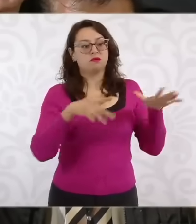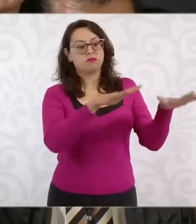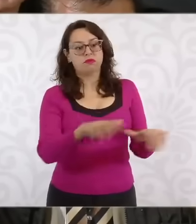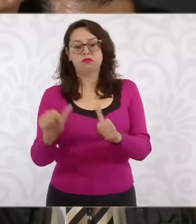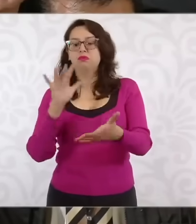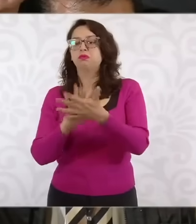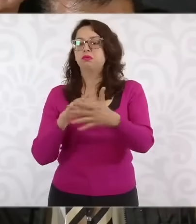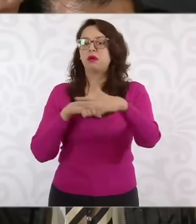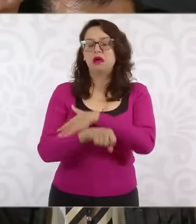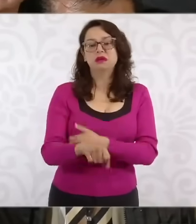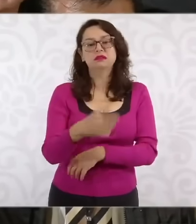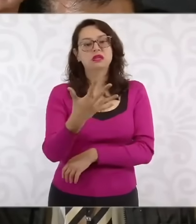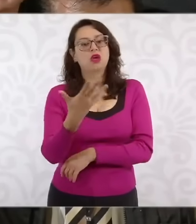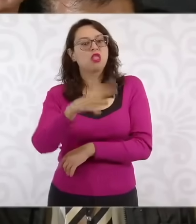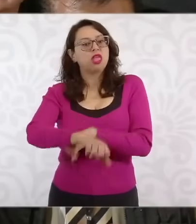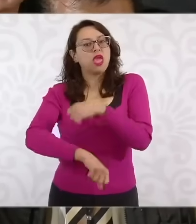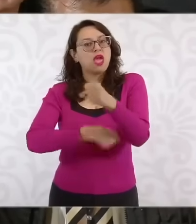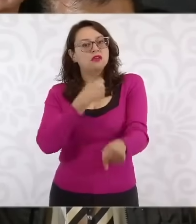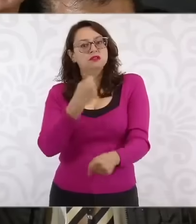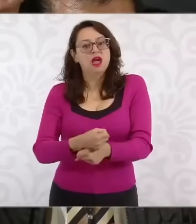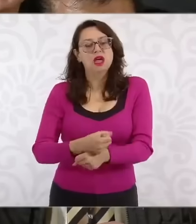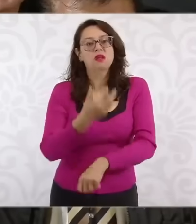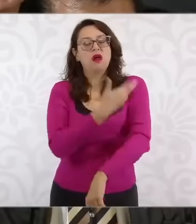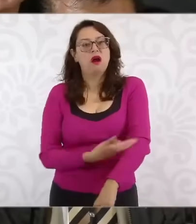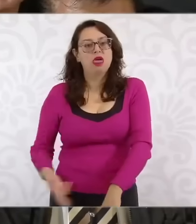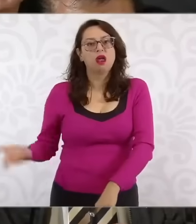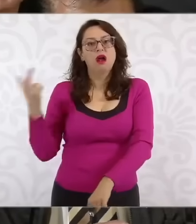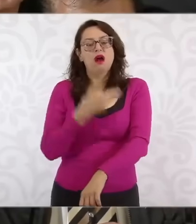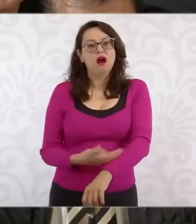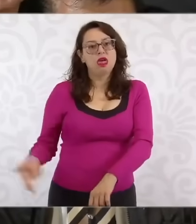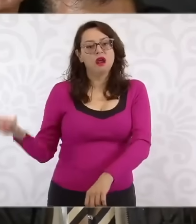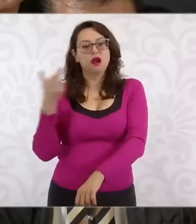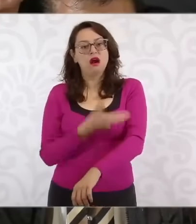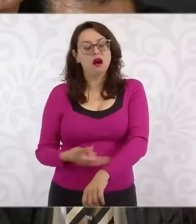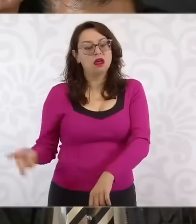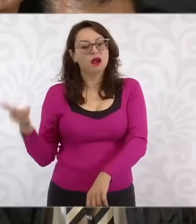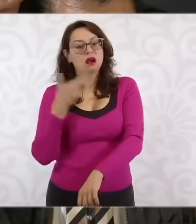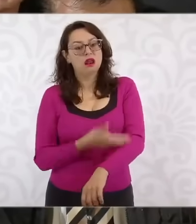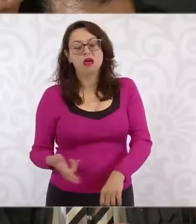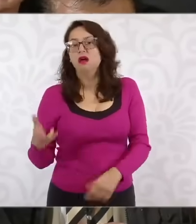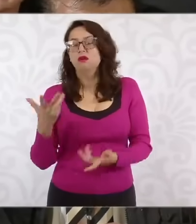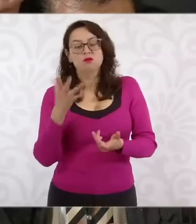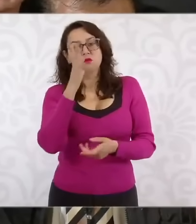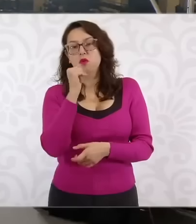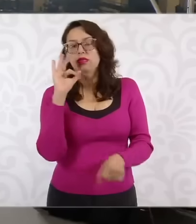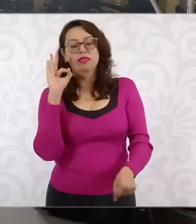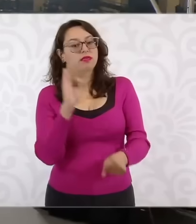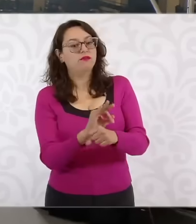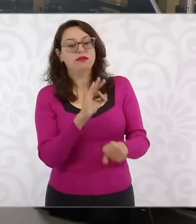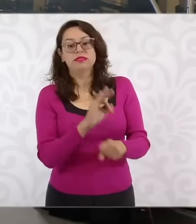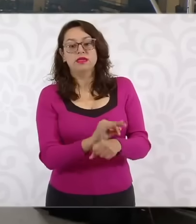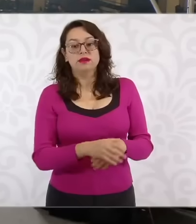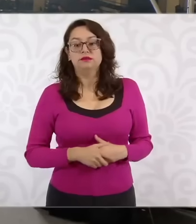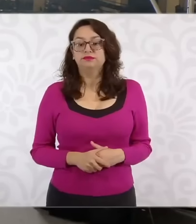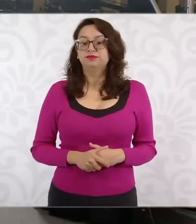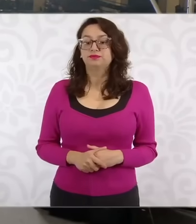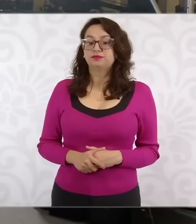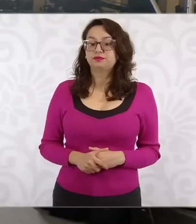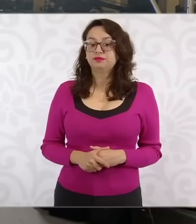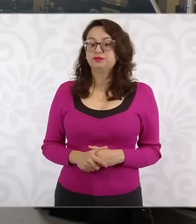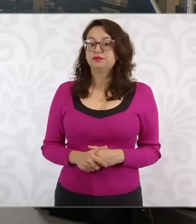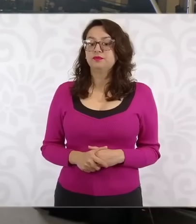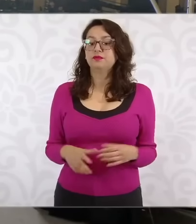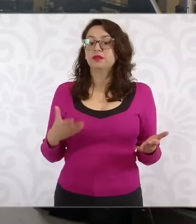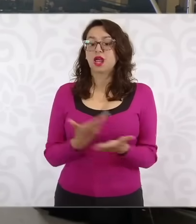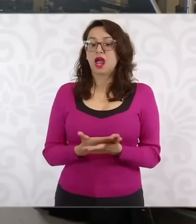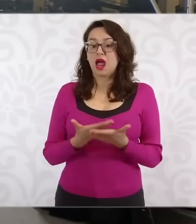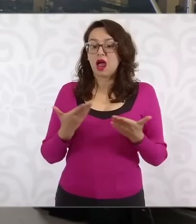10 años eh tratando de defenderse no se logra por Constitución. Las fiscalías son autónomas.